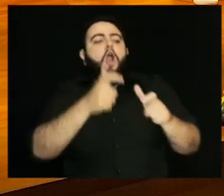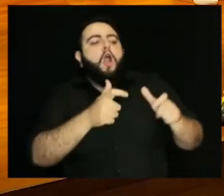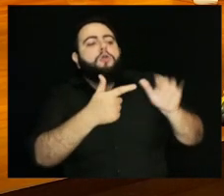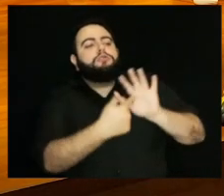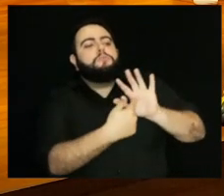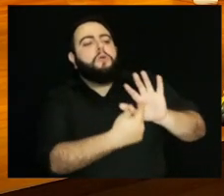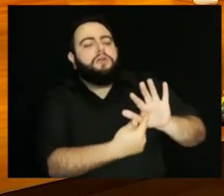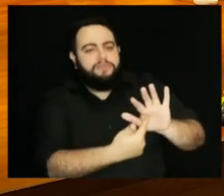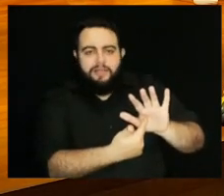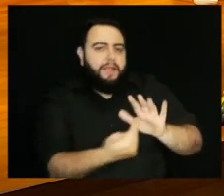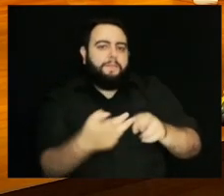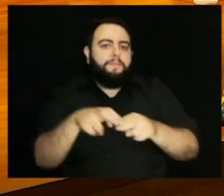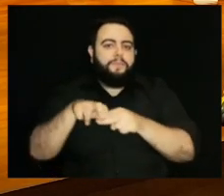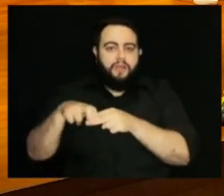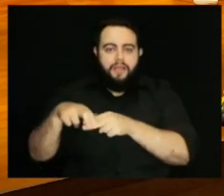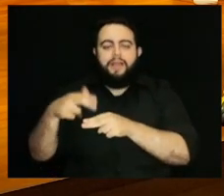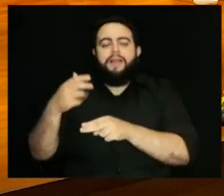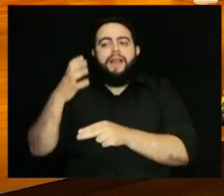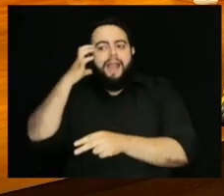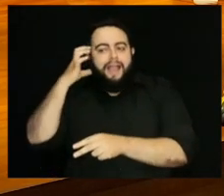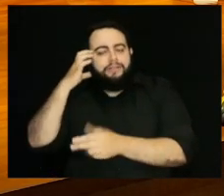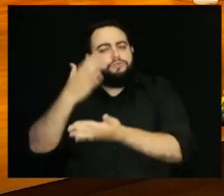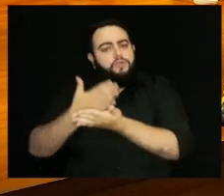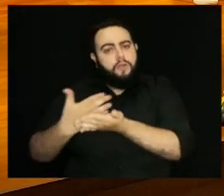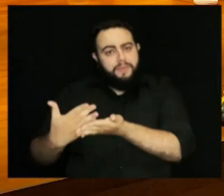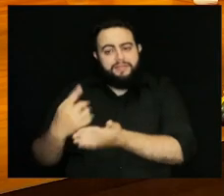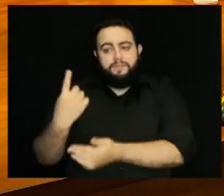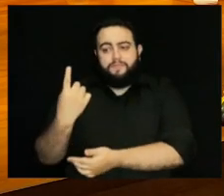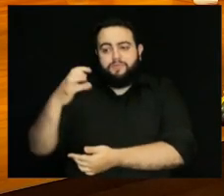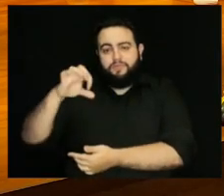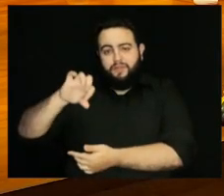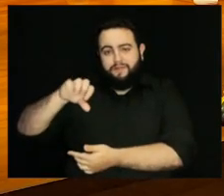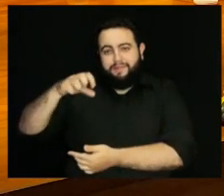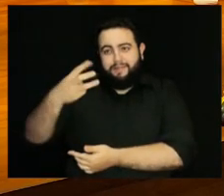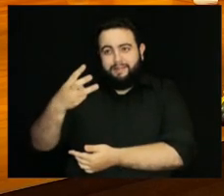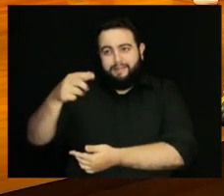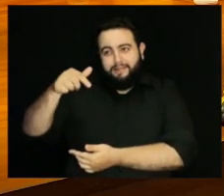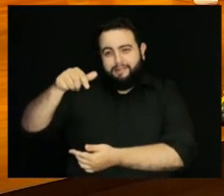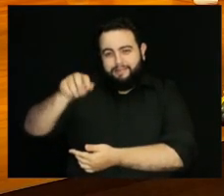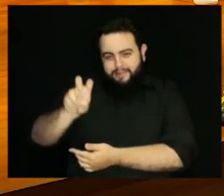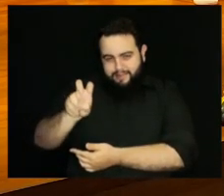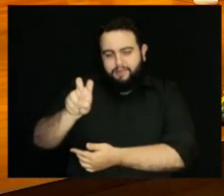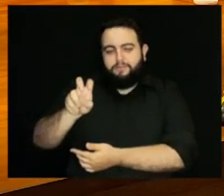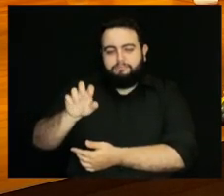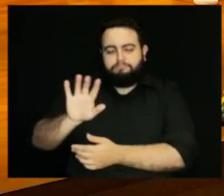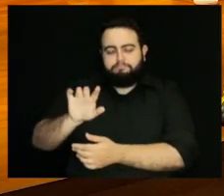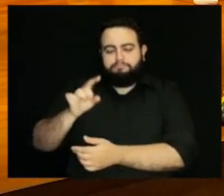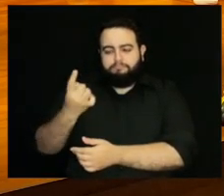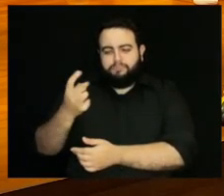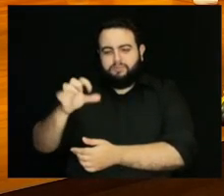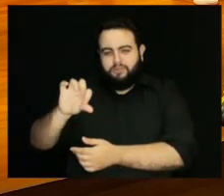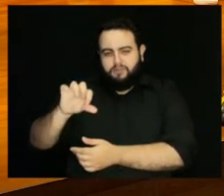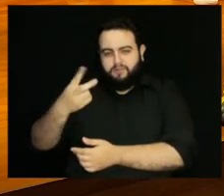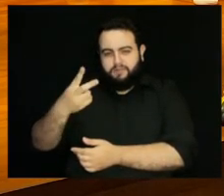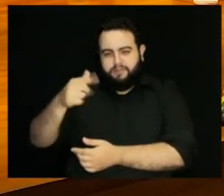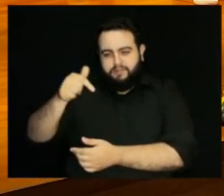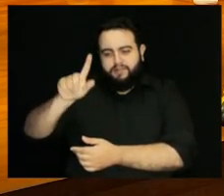rádios começam a crescer a partir de 1935 né 27 é a rádio Farropilha; em 1935 durante as